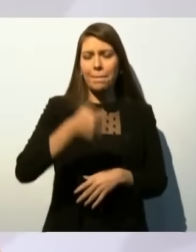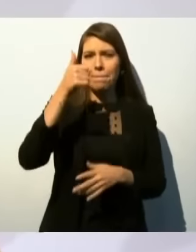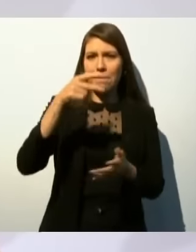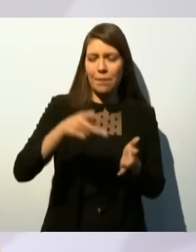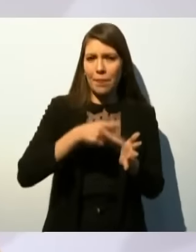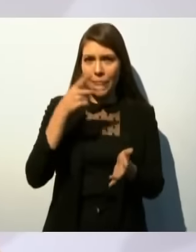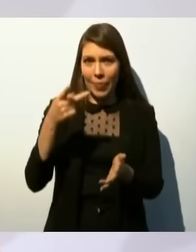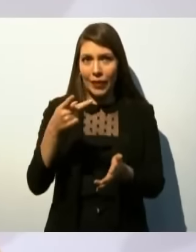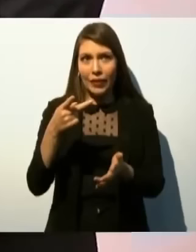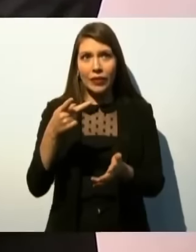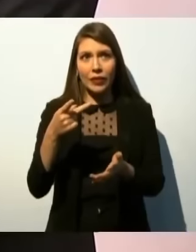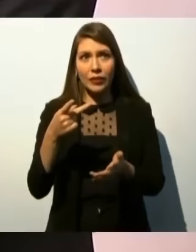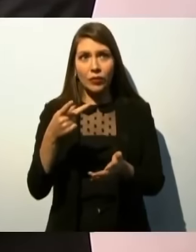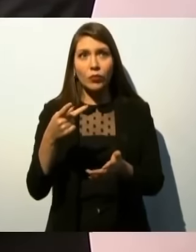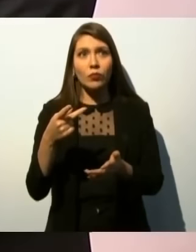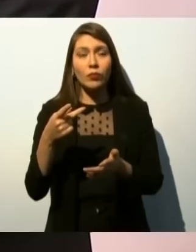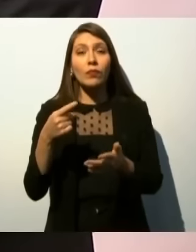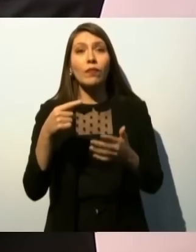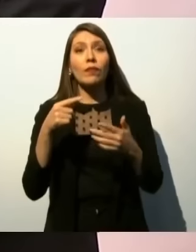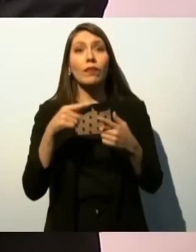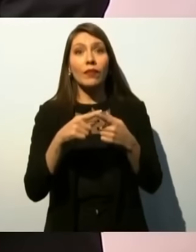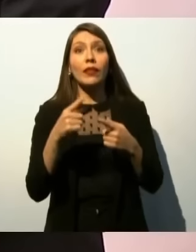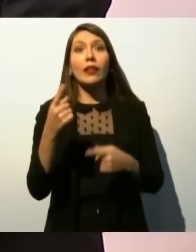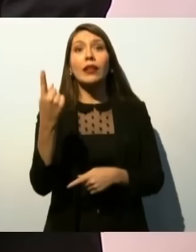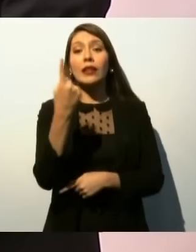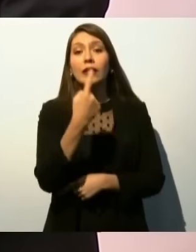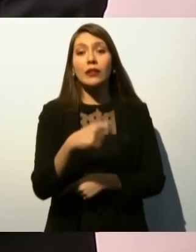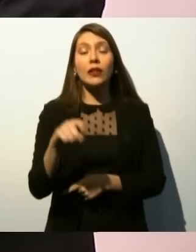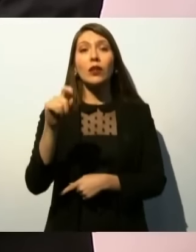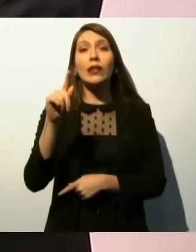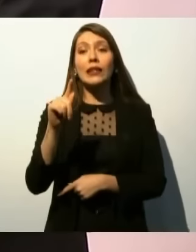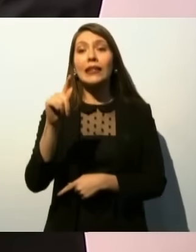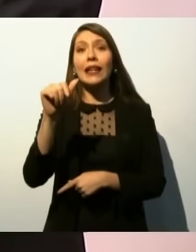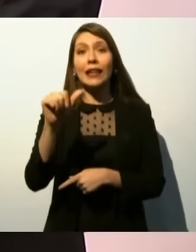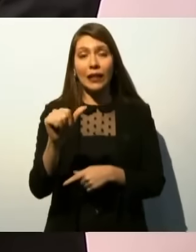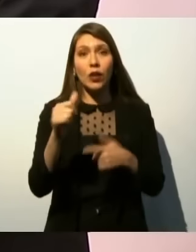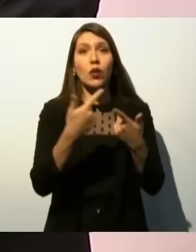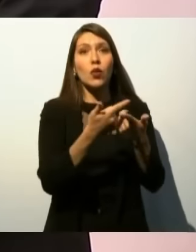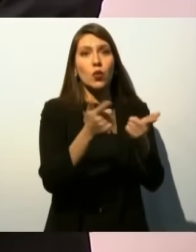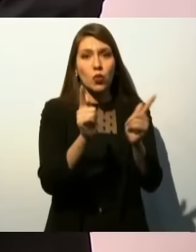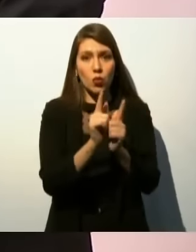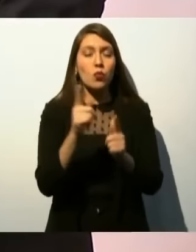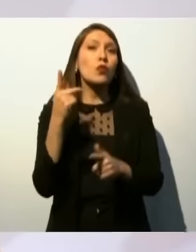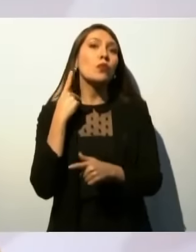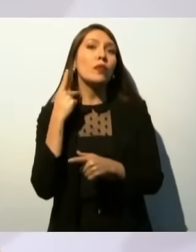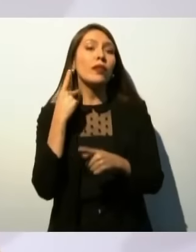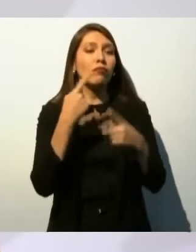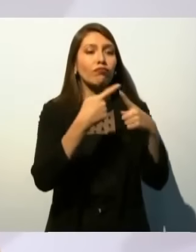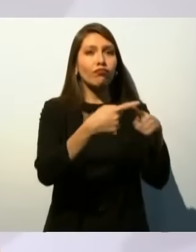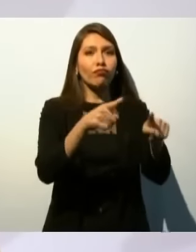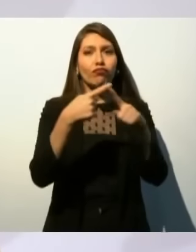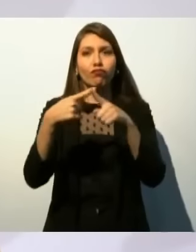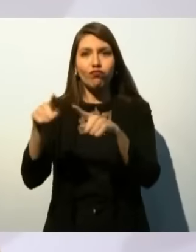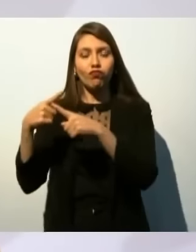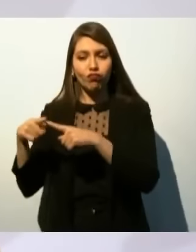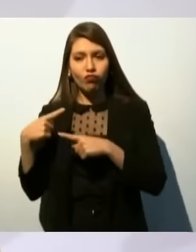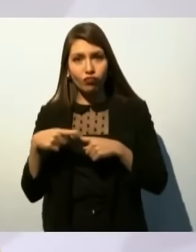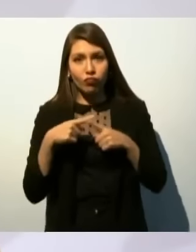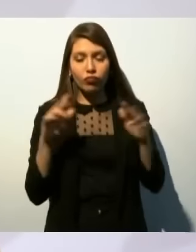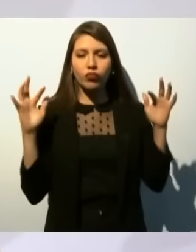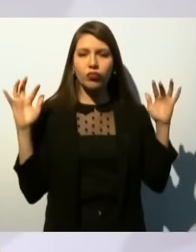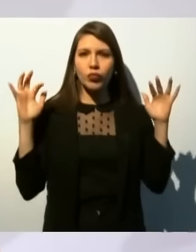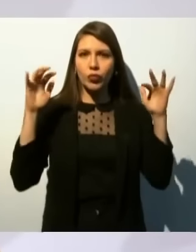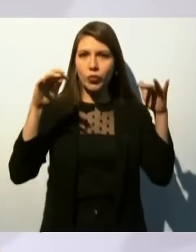número 176 partidos políticos distintos componen esta reunión de presidentas